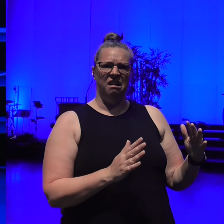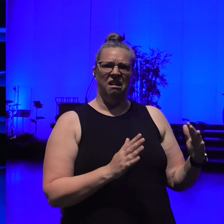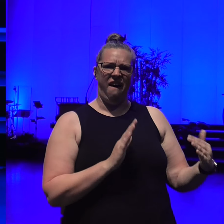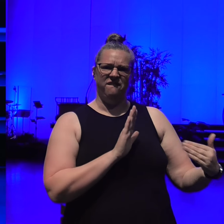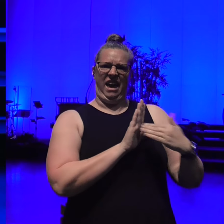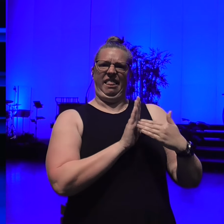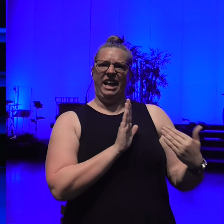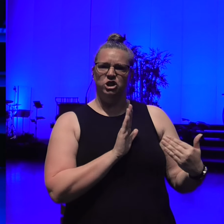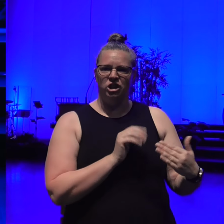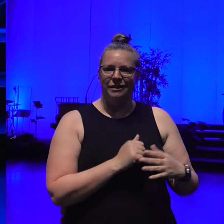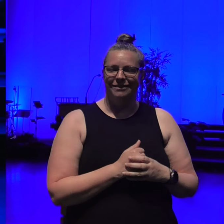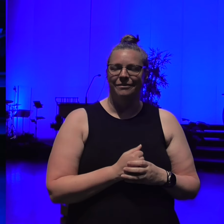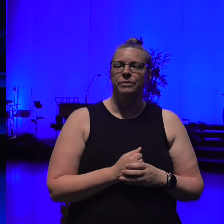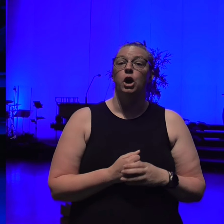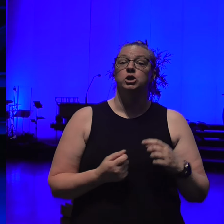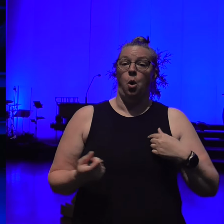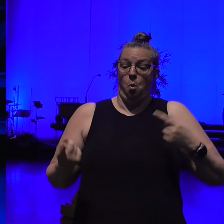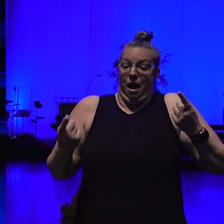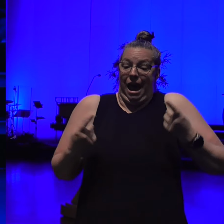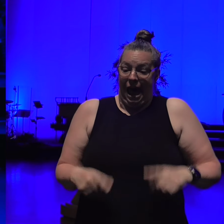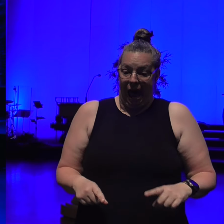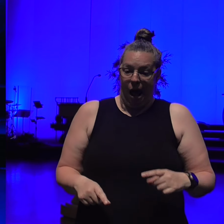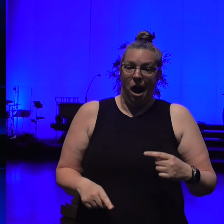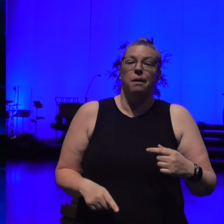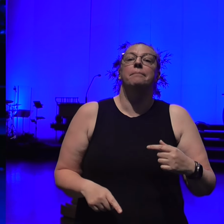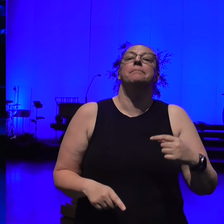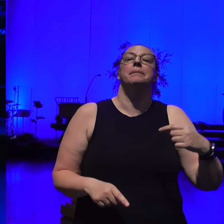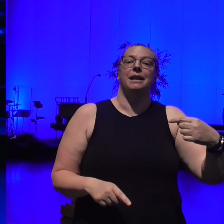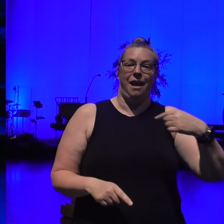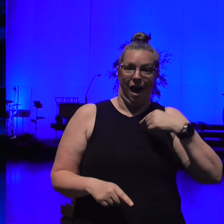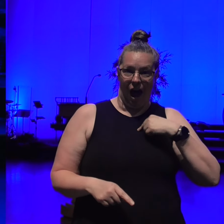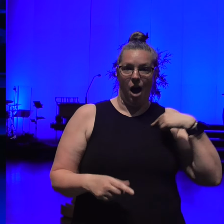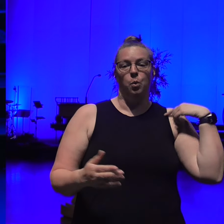Entonces, lo que sucedería es que llegaría a casa con mi teléfono listo para enchufarlo a mi cargador y